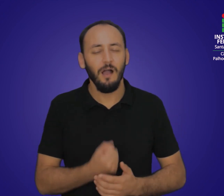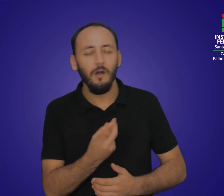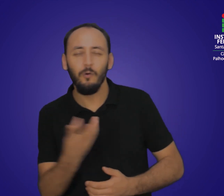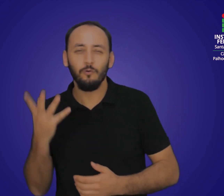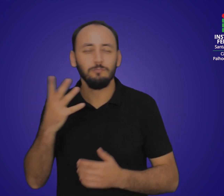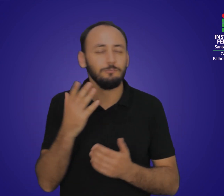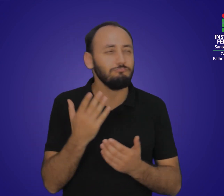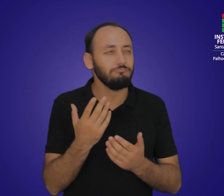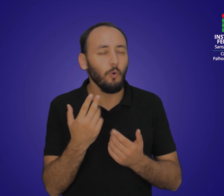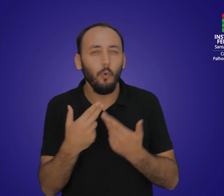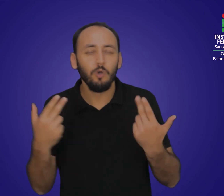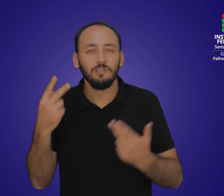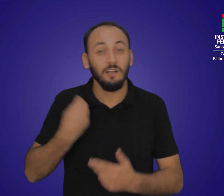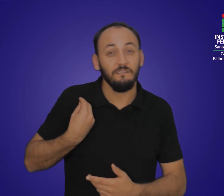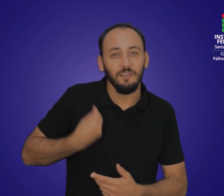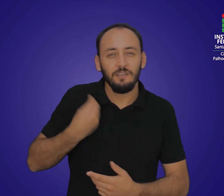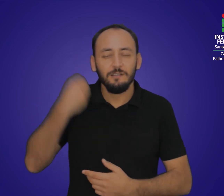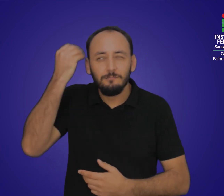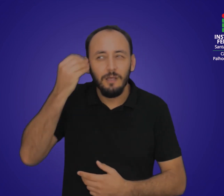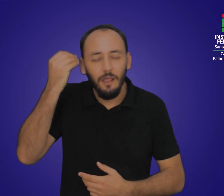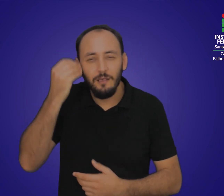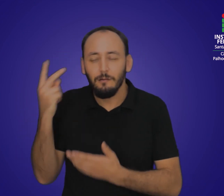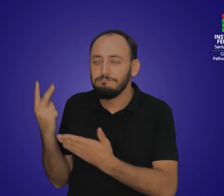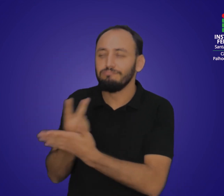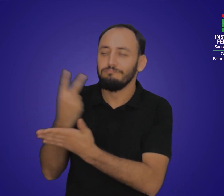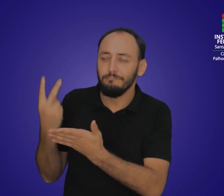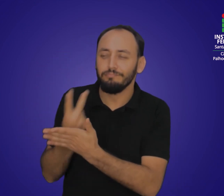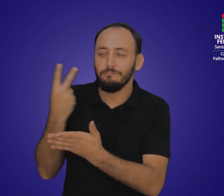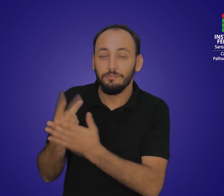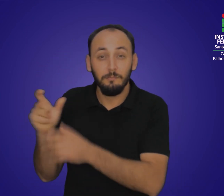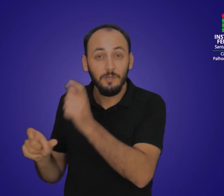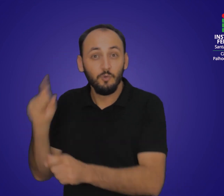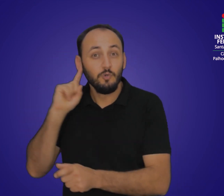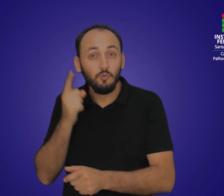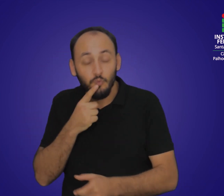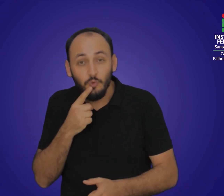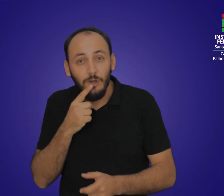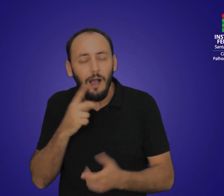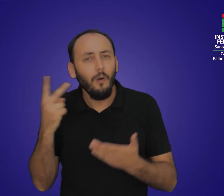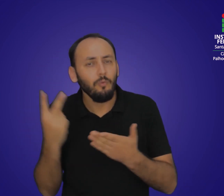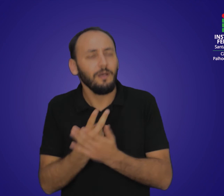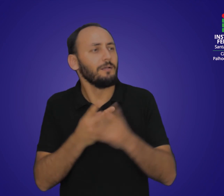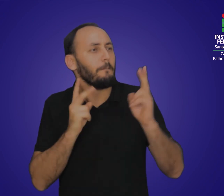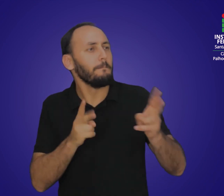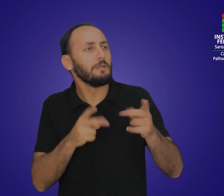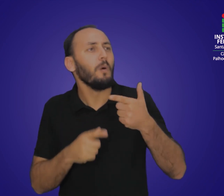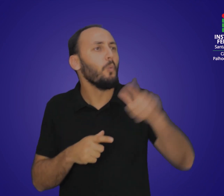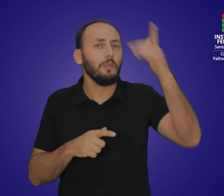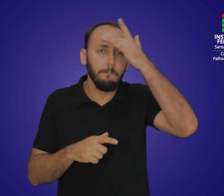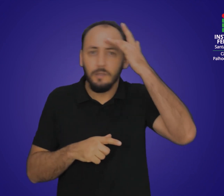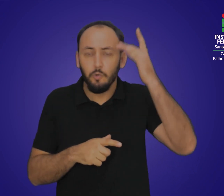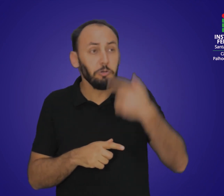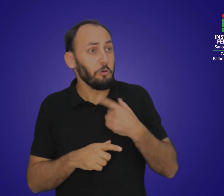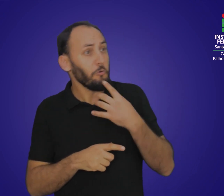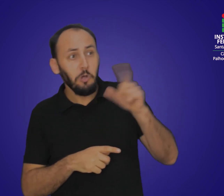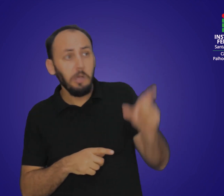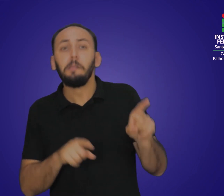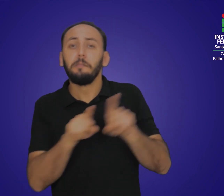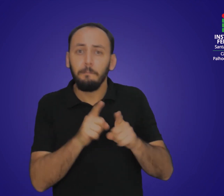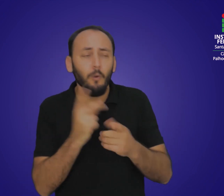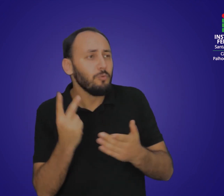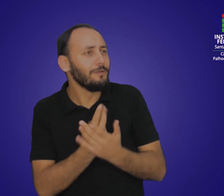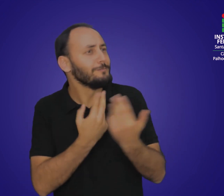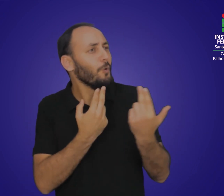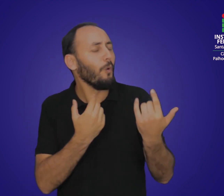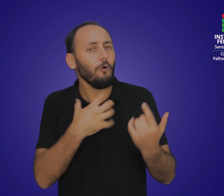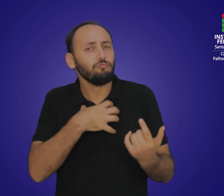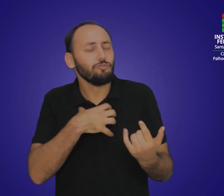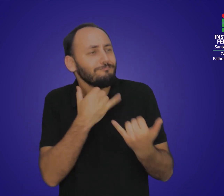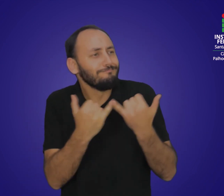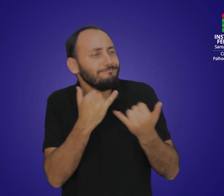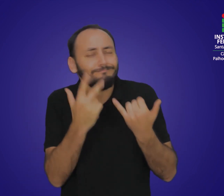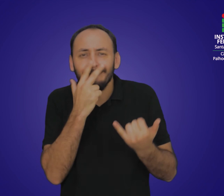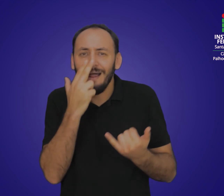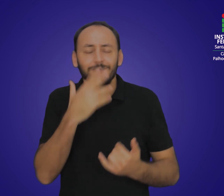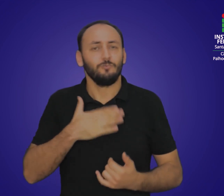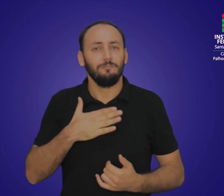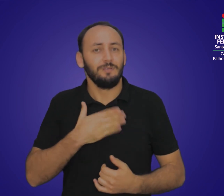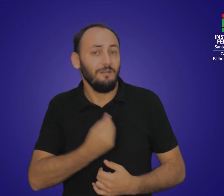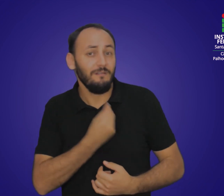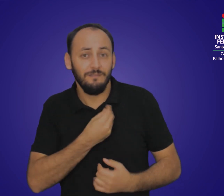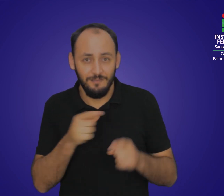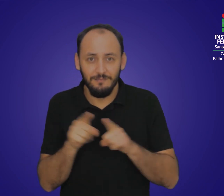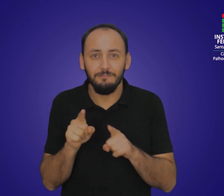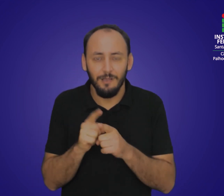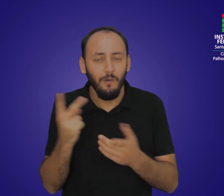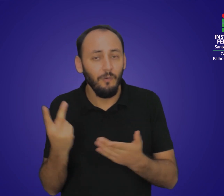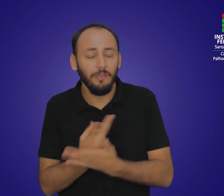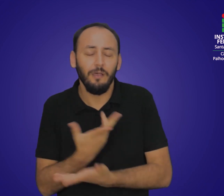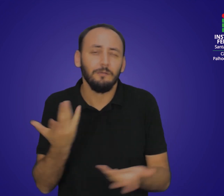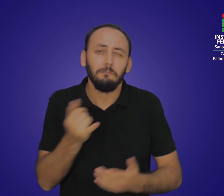São muitos casos e experiências variadas que ocorrem com as pessoas desses grupos de perdas auditivas. É comum elas trocarem informações de suas vidas com outras pessoas com perda auditiva.